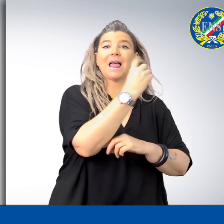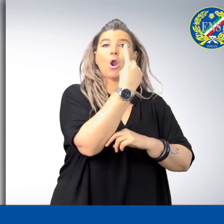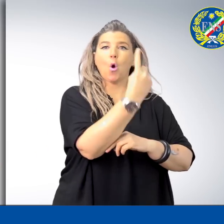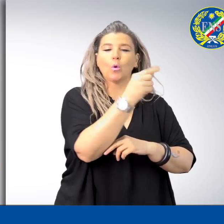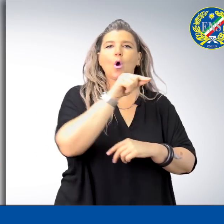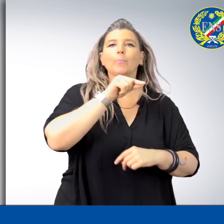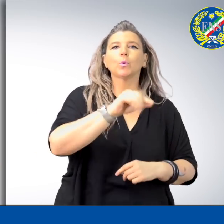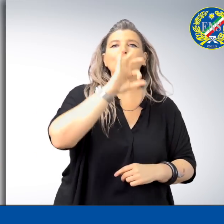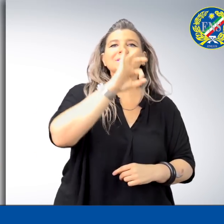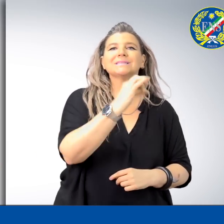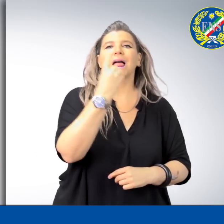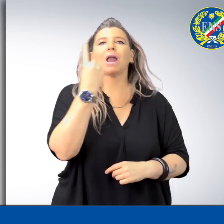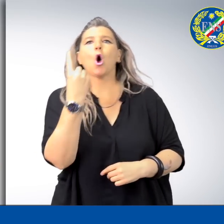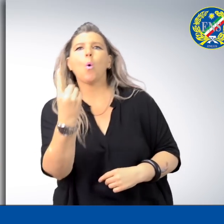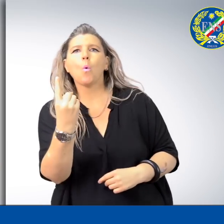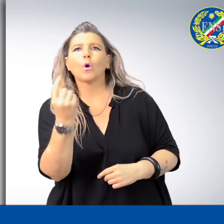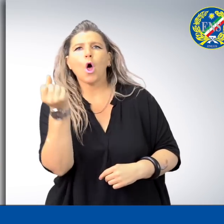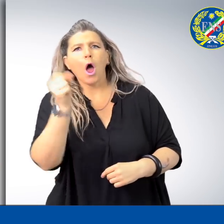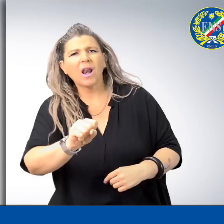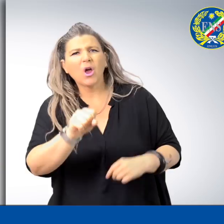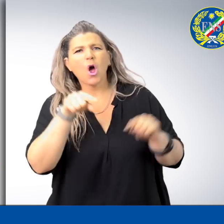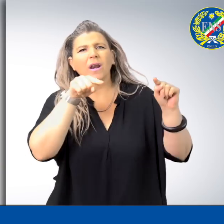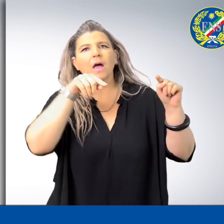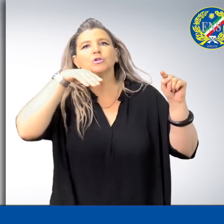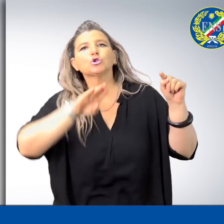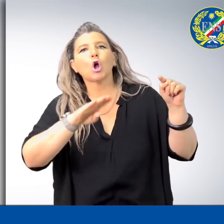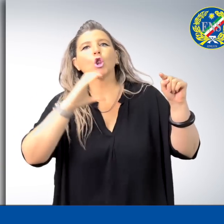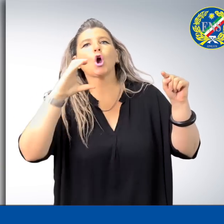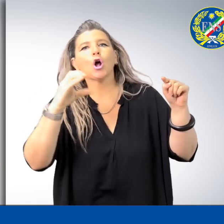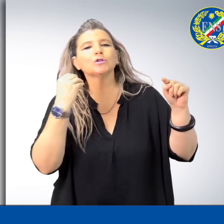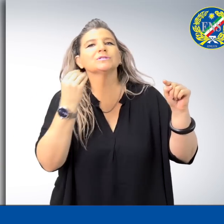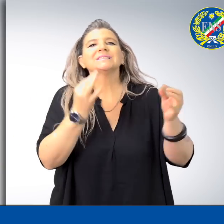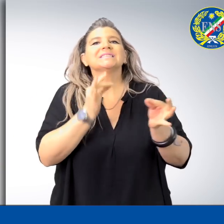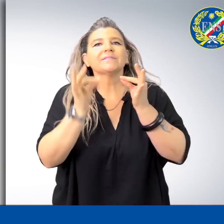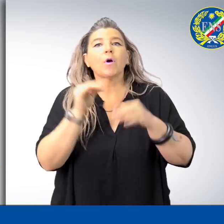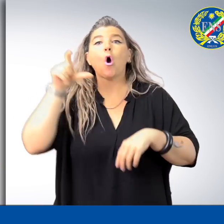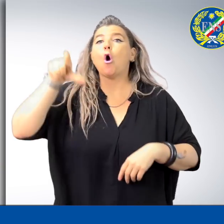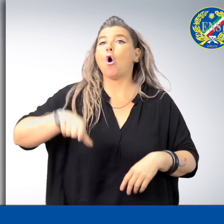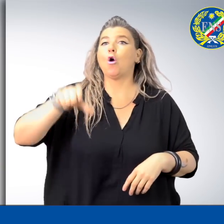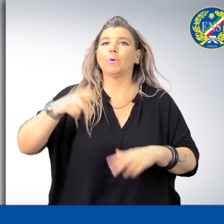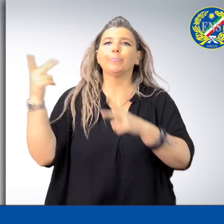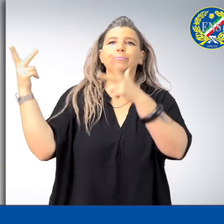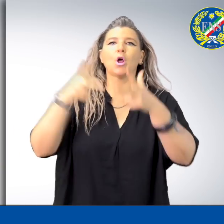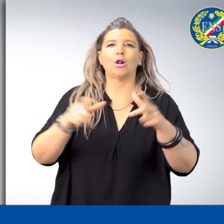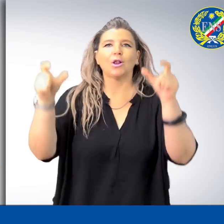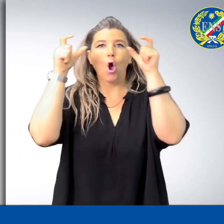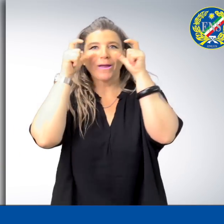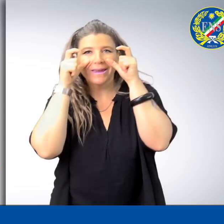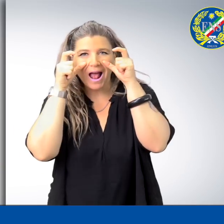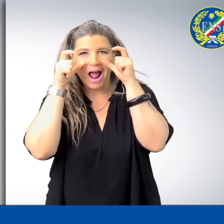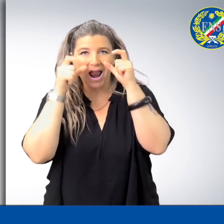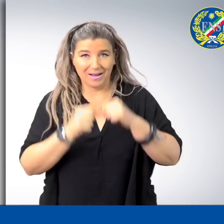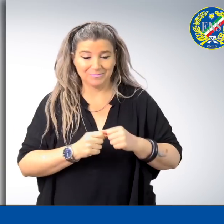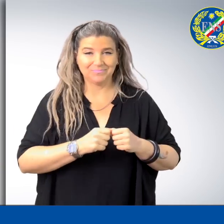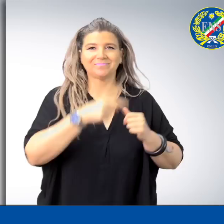se vediamo il codice 01.01, il sottocodice 01 significa che deve portare gli occhiali.